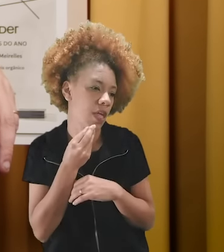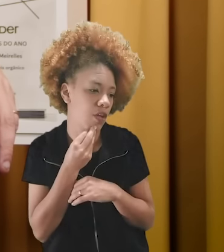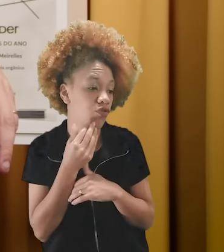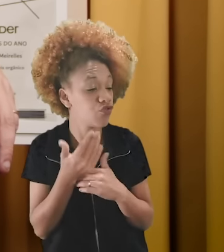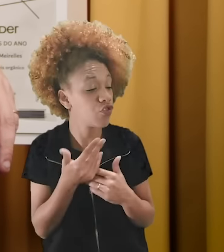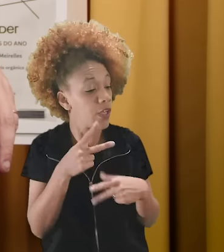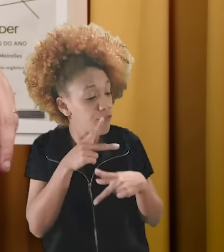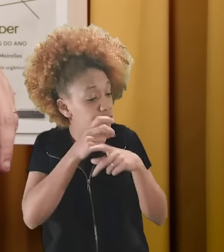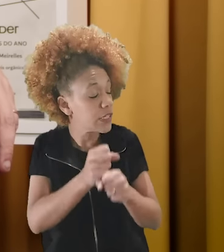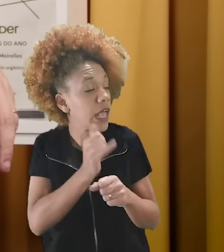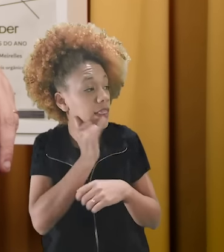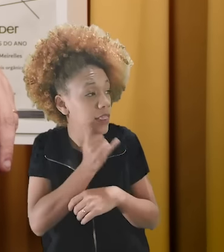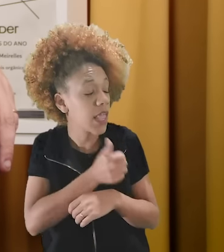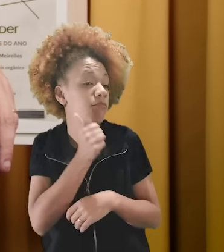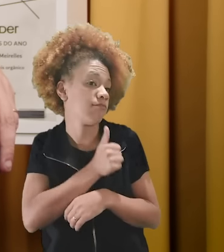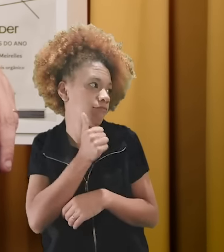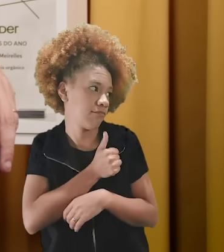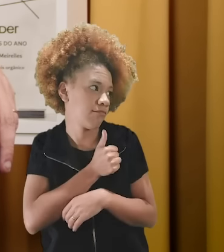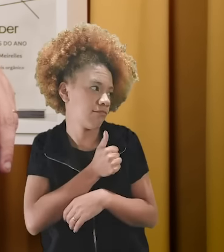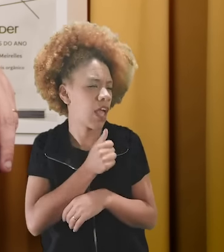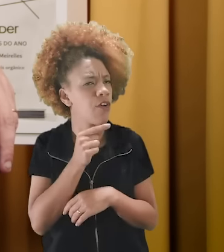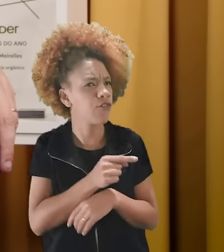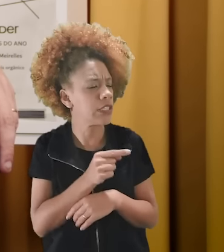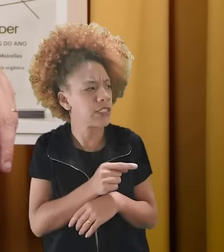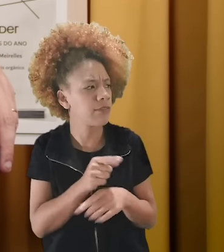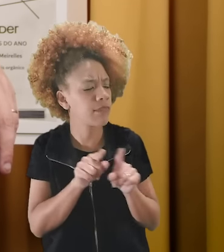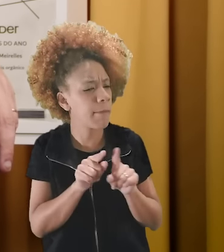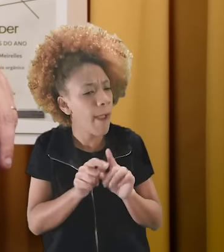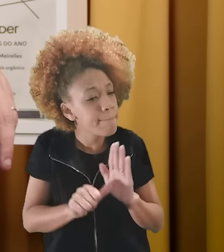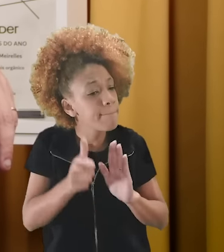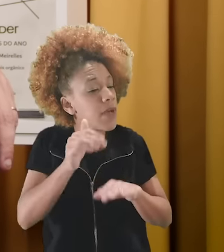muito grande de potenciais narradoras femininas você ao mesmo tempo foi a primeira que fez isso